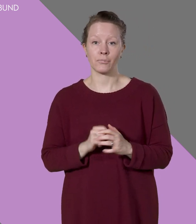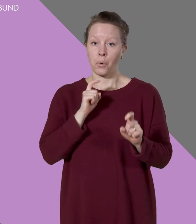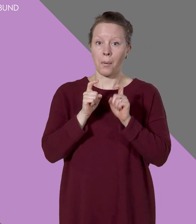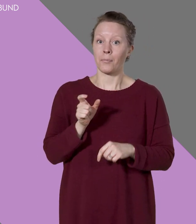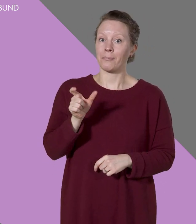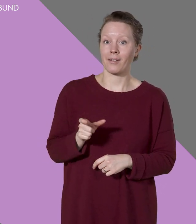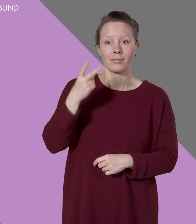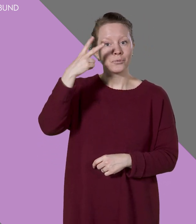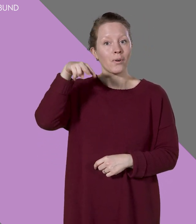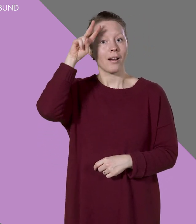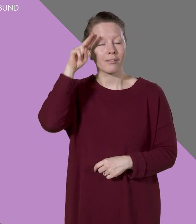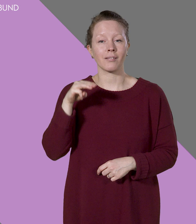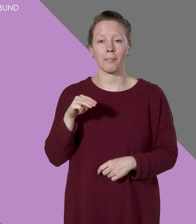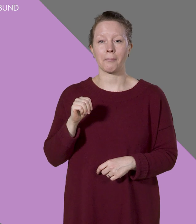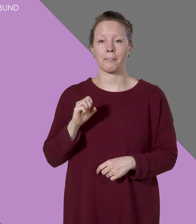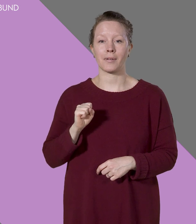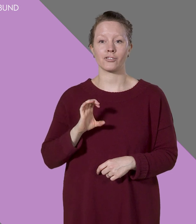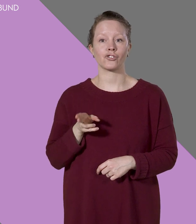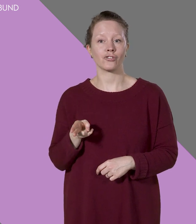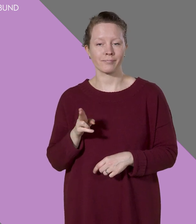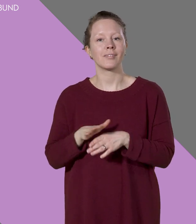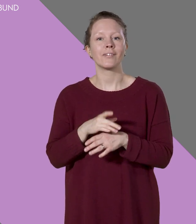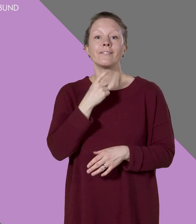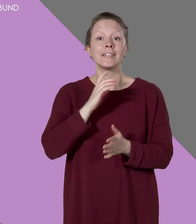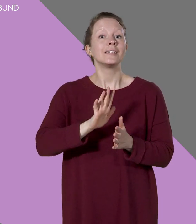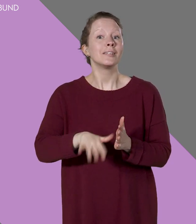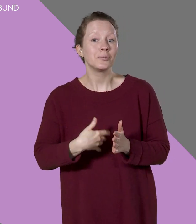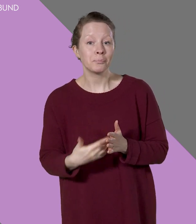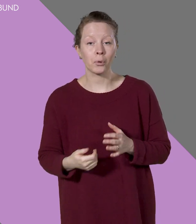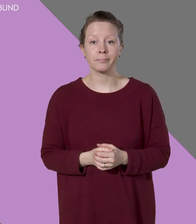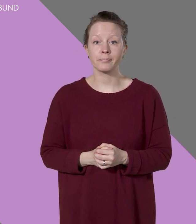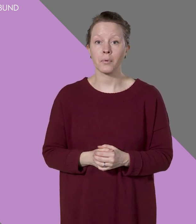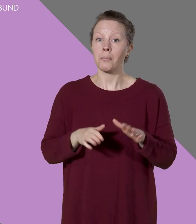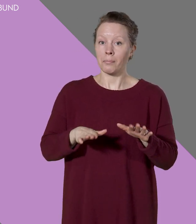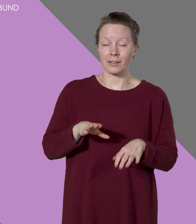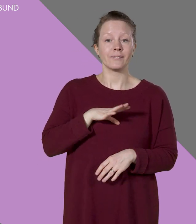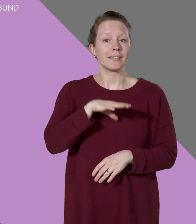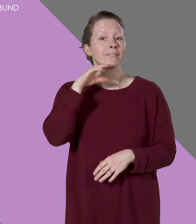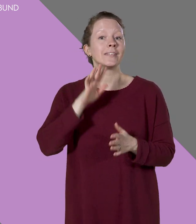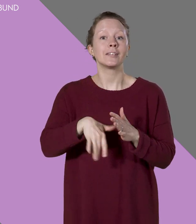Tillställningens språk är talad engelska och opponenten Johanna Mesch - använder finskt teckenspråk, därtill finns det tolkning -